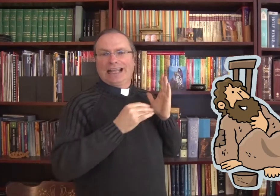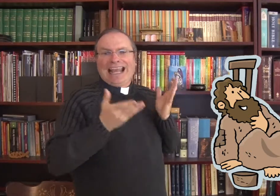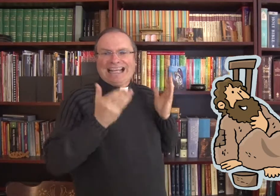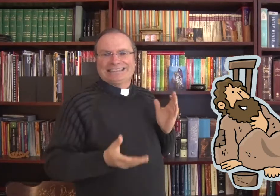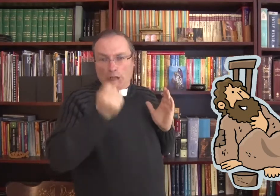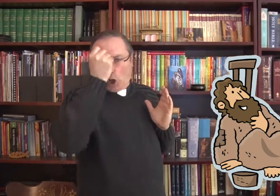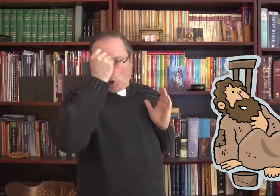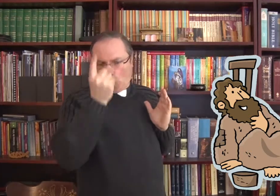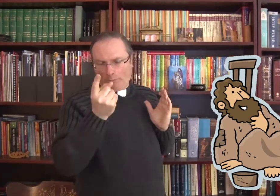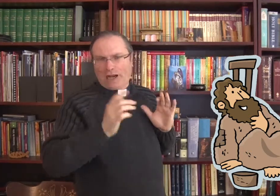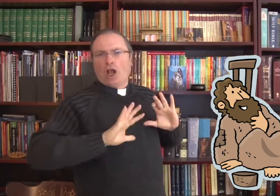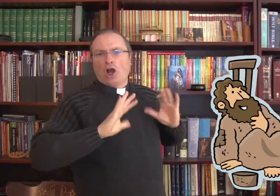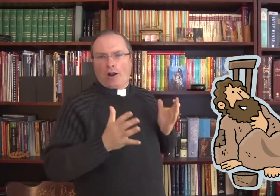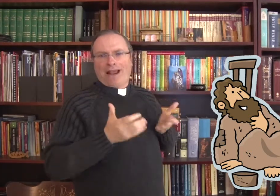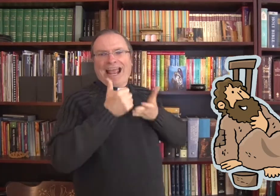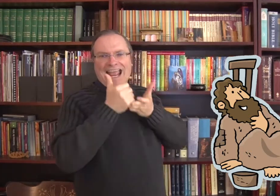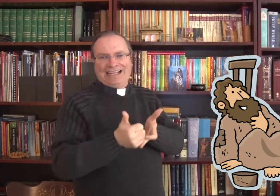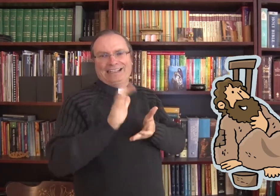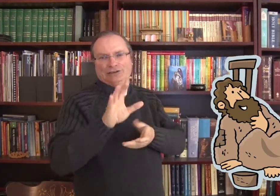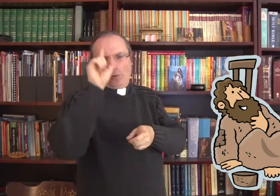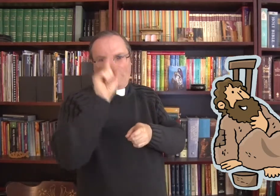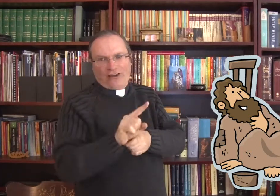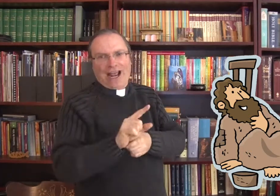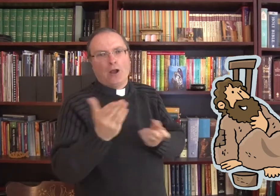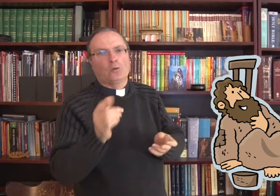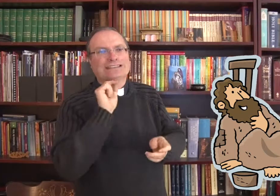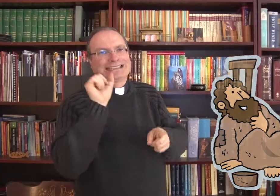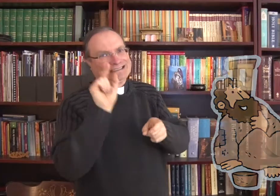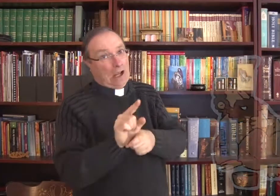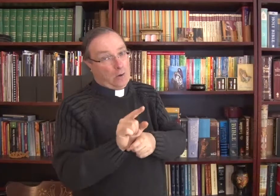et ainsi comprendre comment aider son frère ou sa sœur.